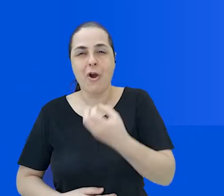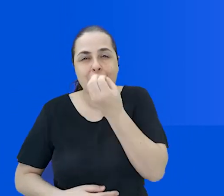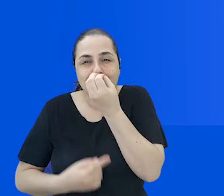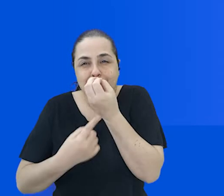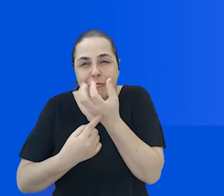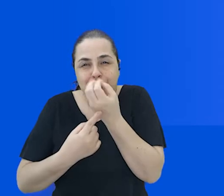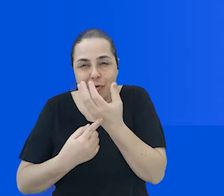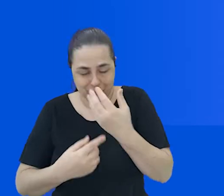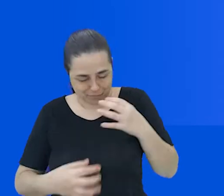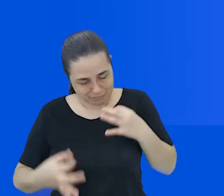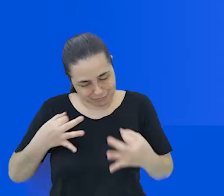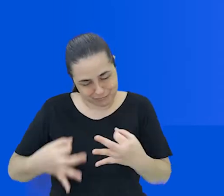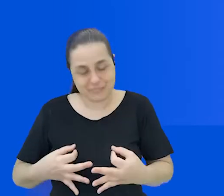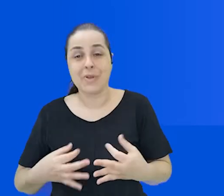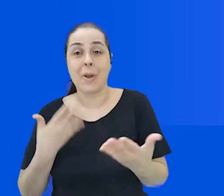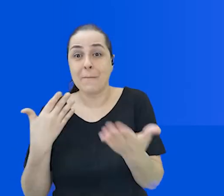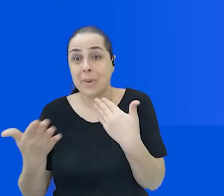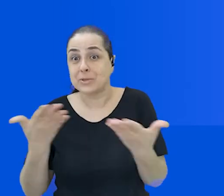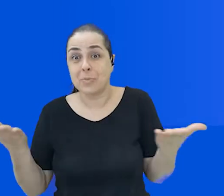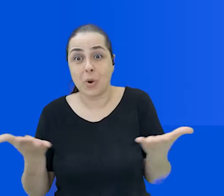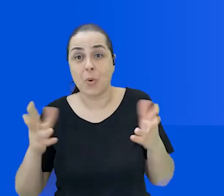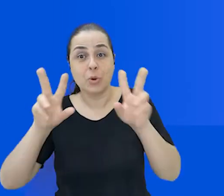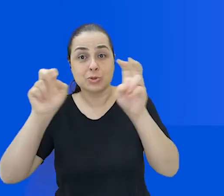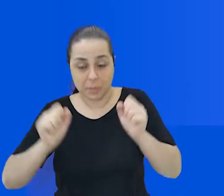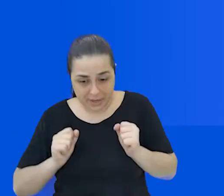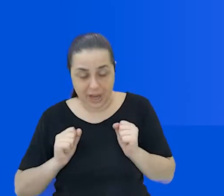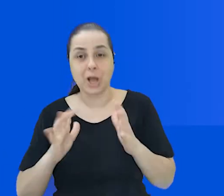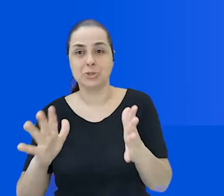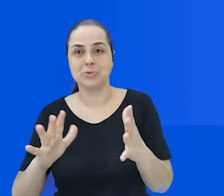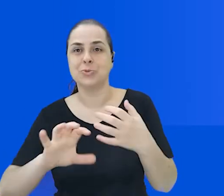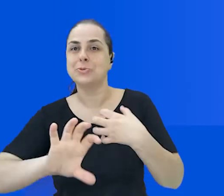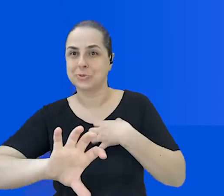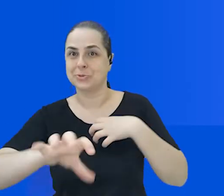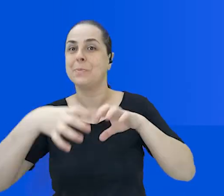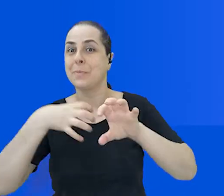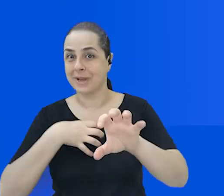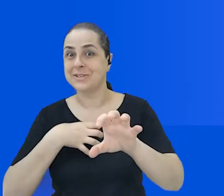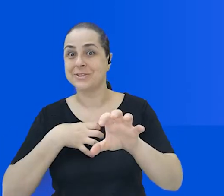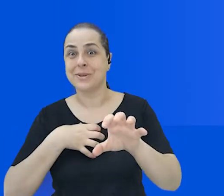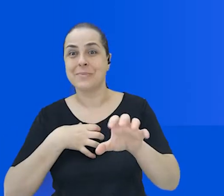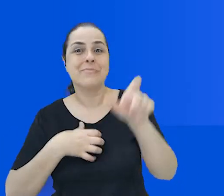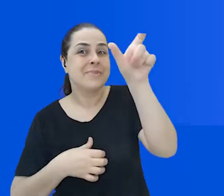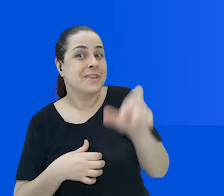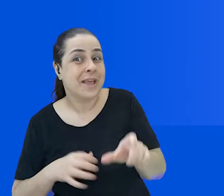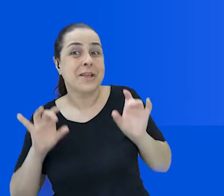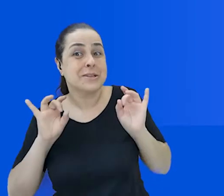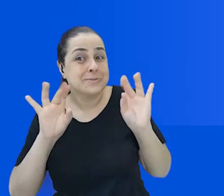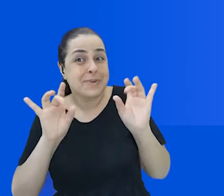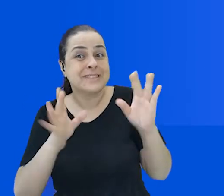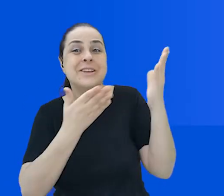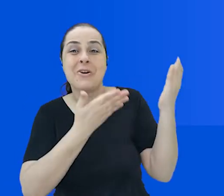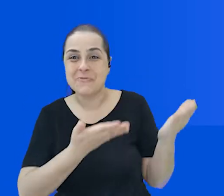E o nosso papo de hoje faz parte das atitudes empáticas e é com alguém muito, muito, muito especial